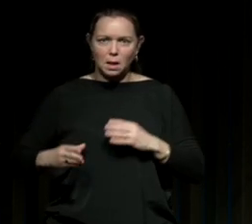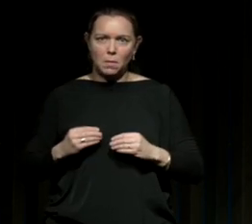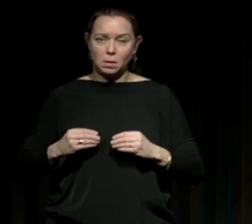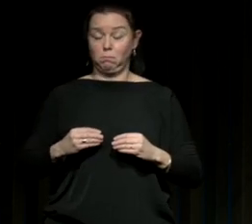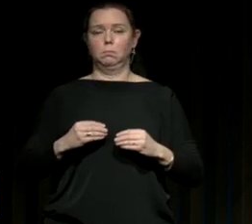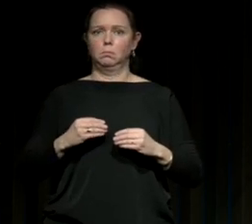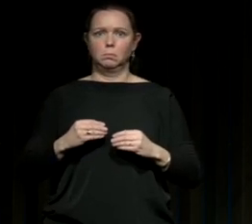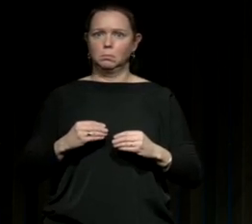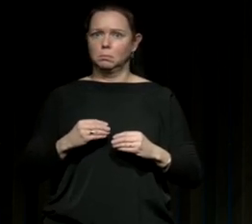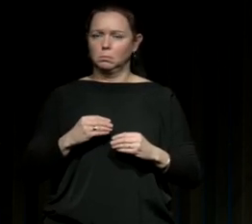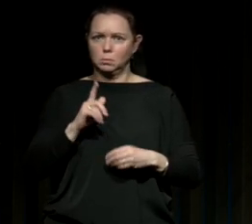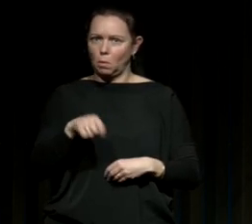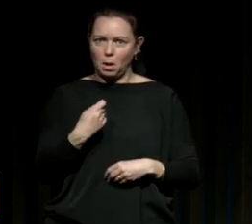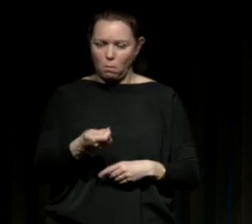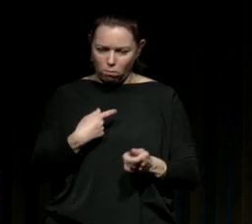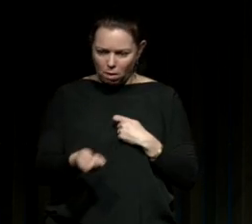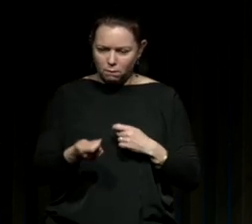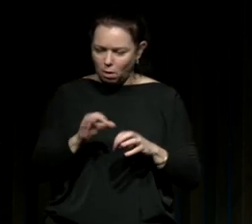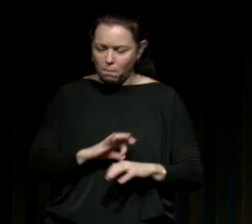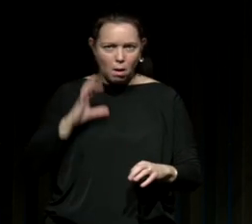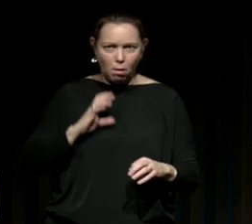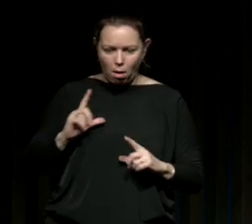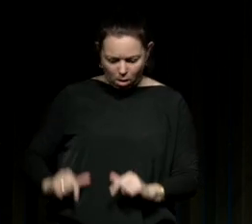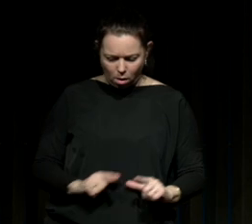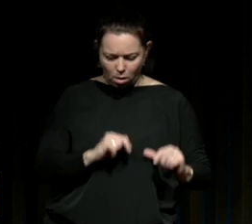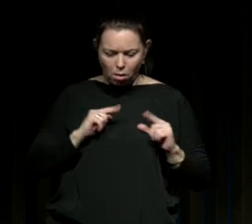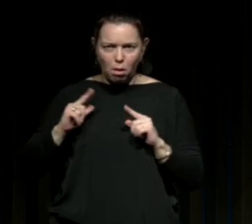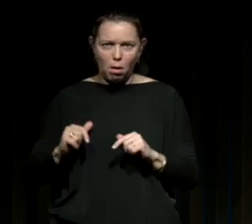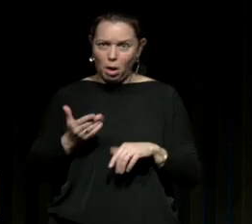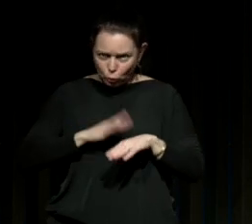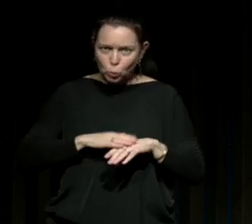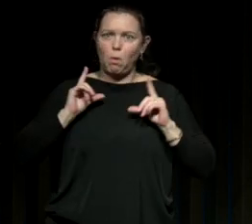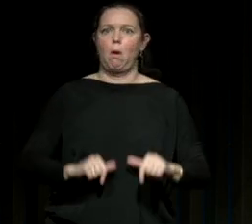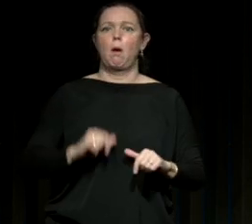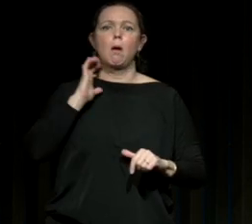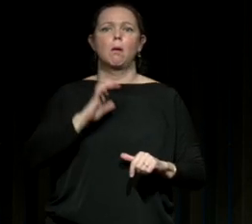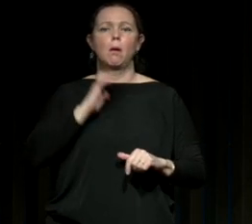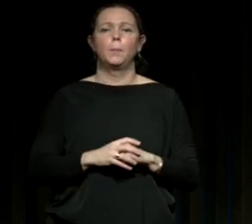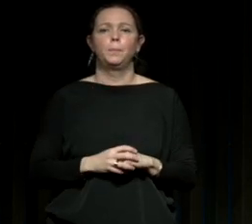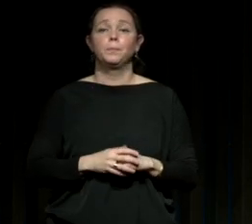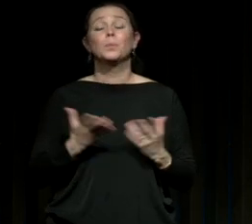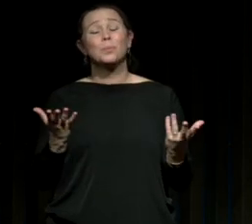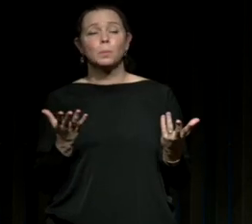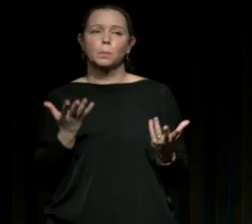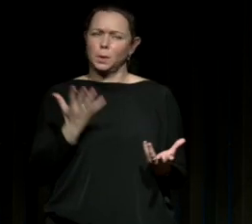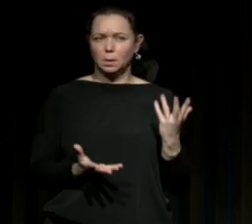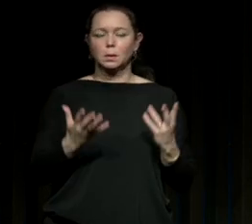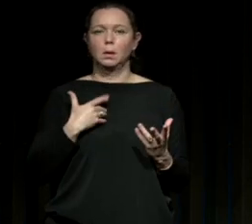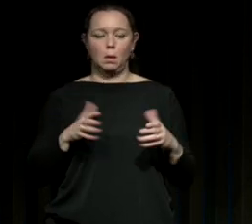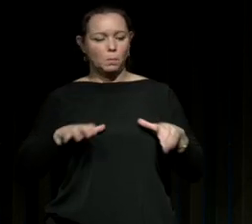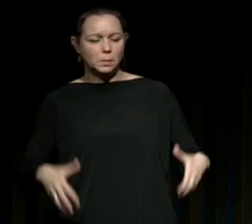on ne devrait pas en avoir et probablement que dans l'obésité il ya quelque part une maladie